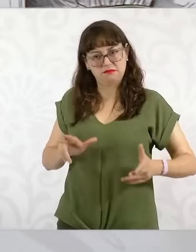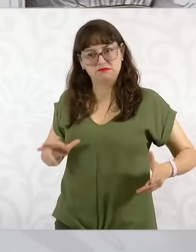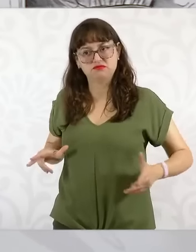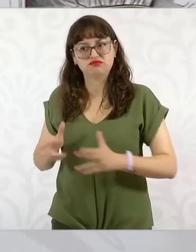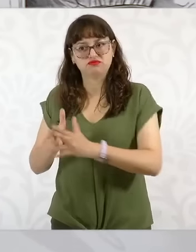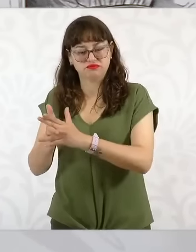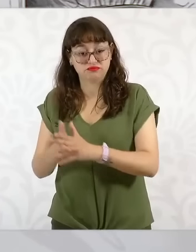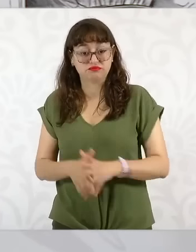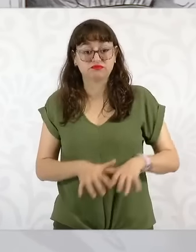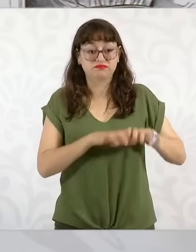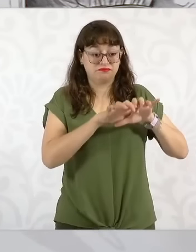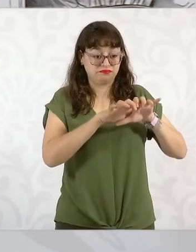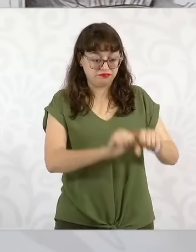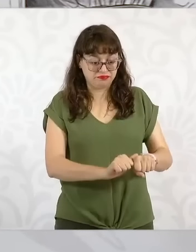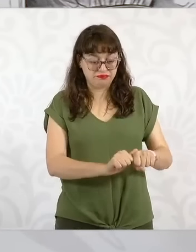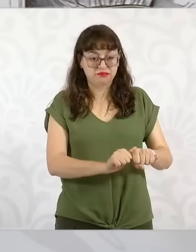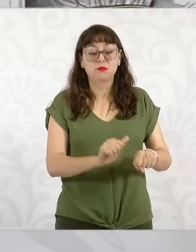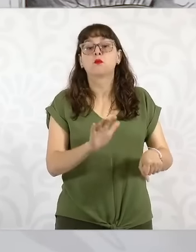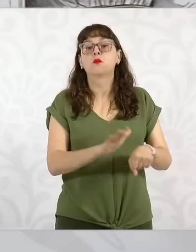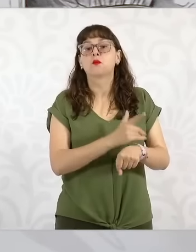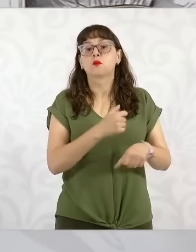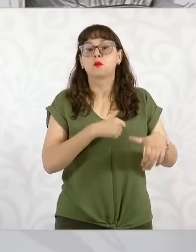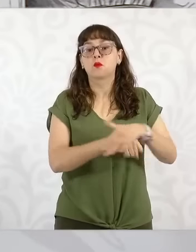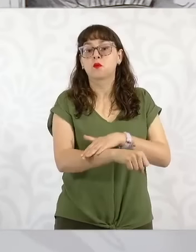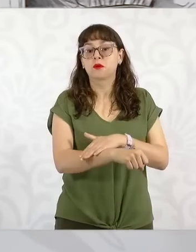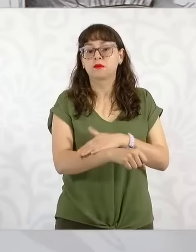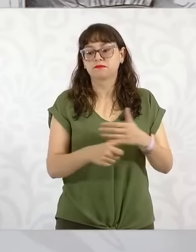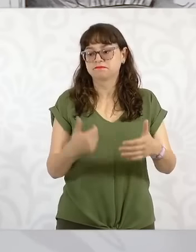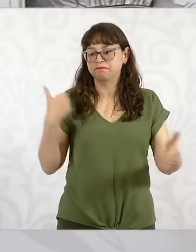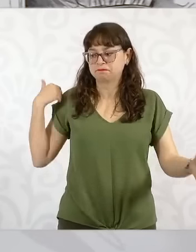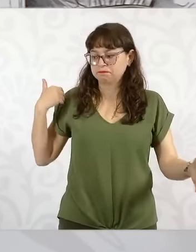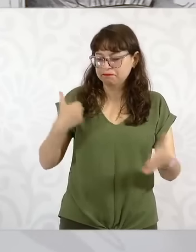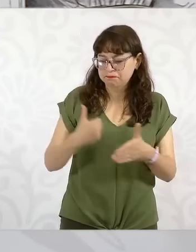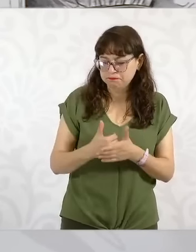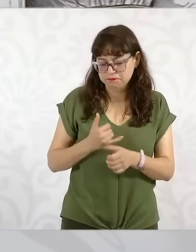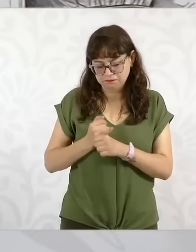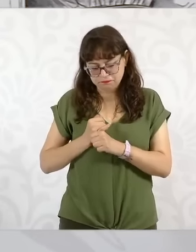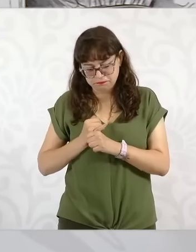Su detención fue resultado del análisis conjunto de indicios forenses, comunicaciones y registros